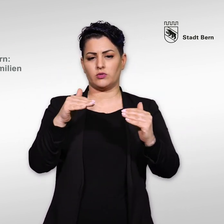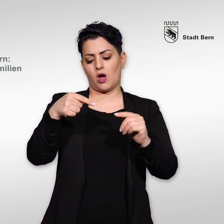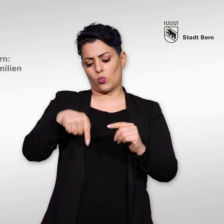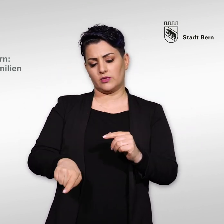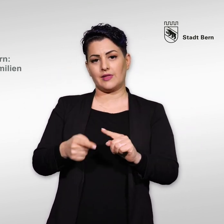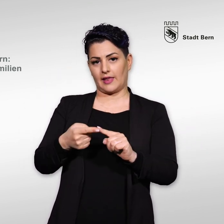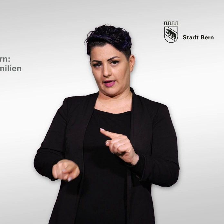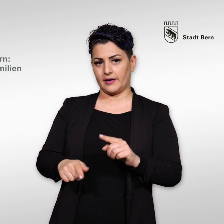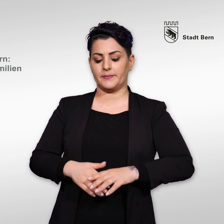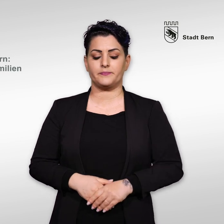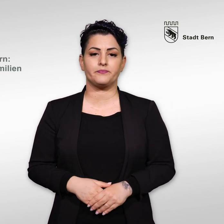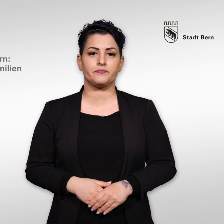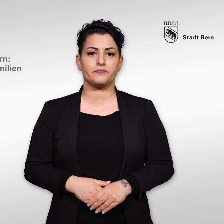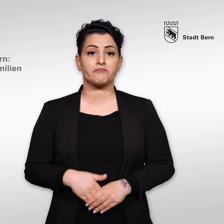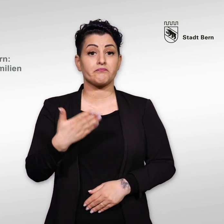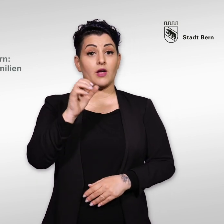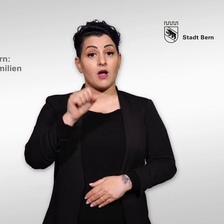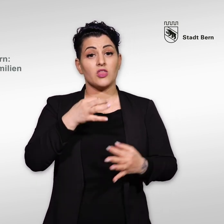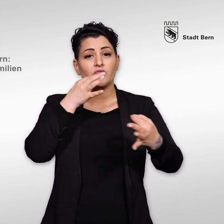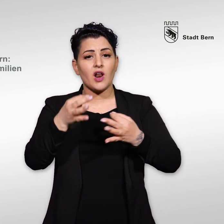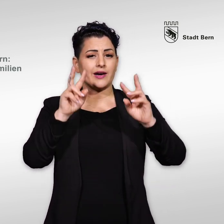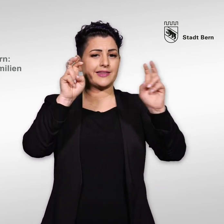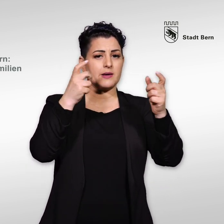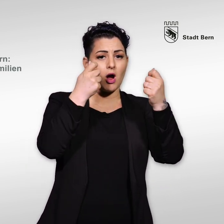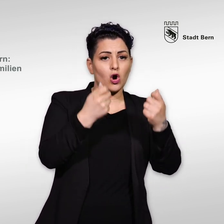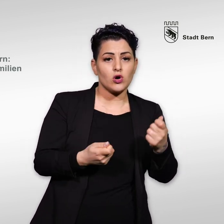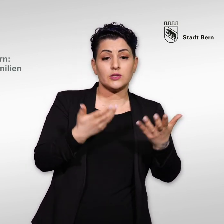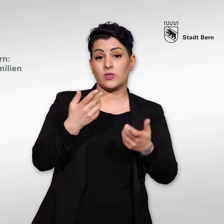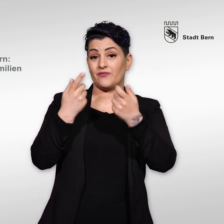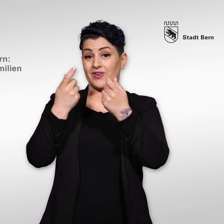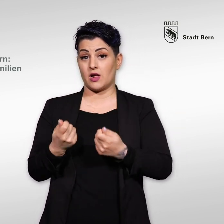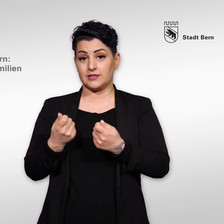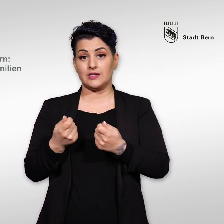Sie finden den Link dazu unterhalb dieses Videos. Haben Sie Fragen zu den Kosten oder zur Finanzierung